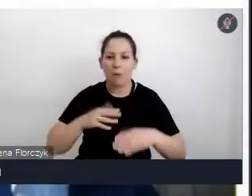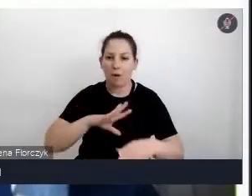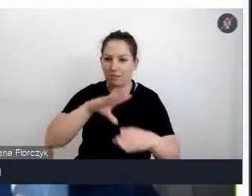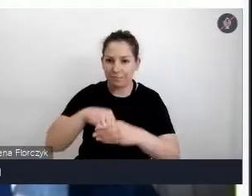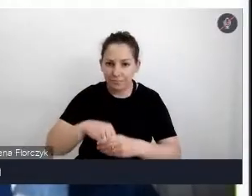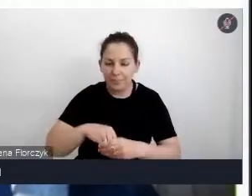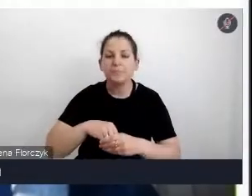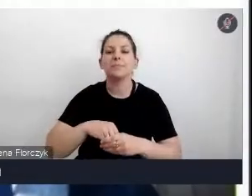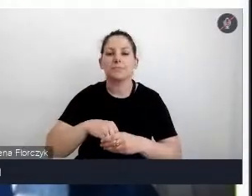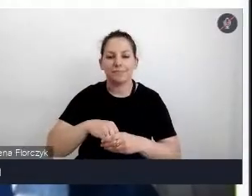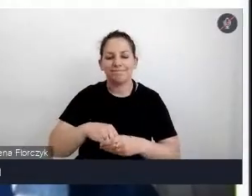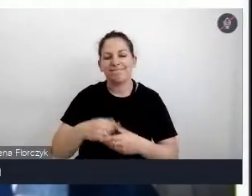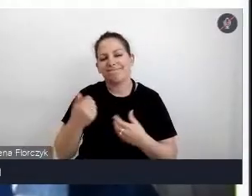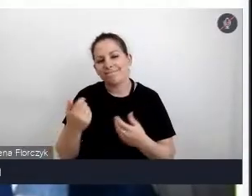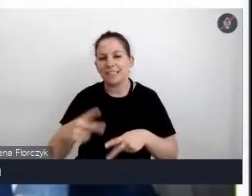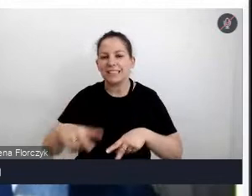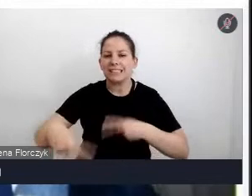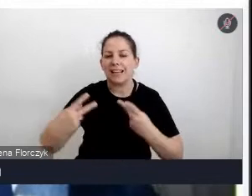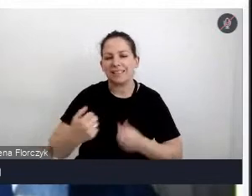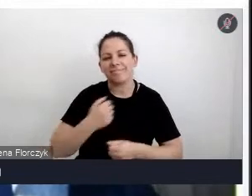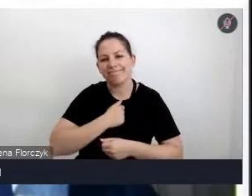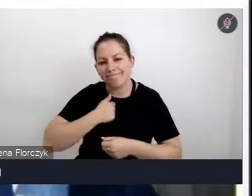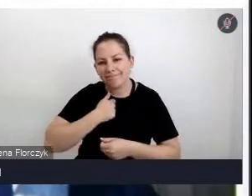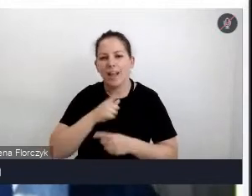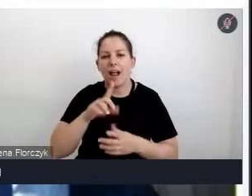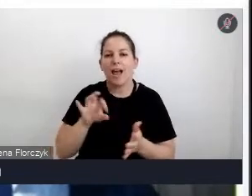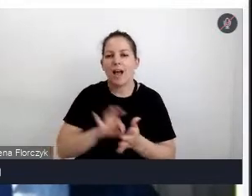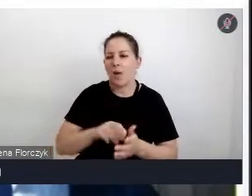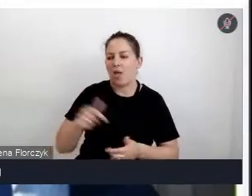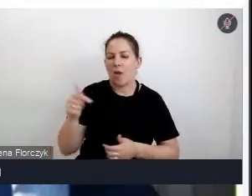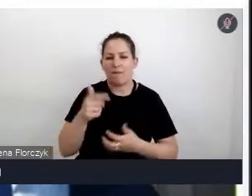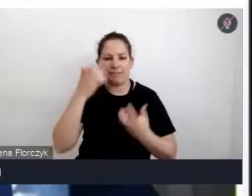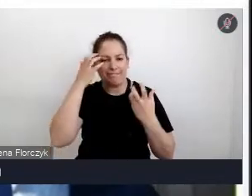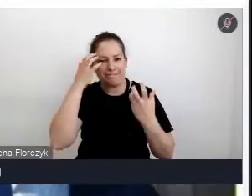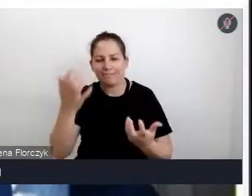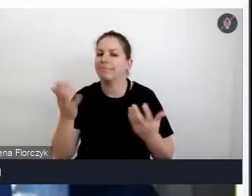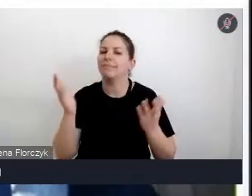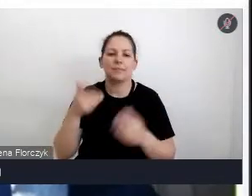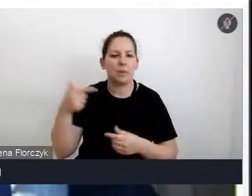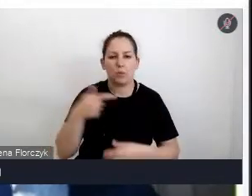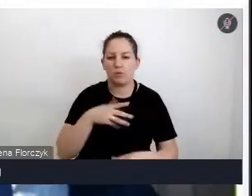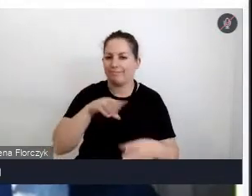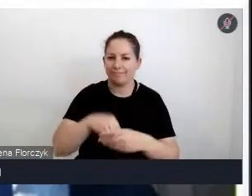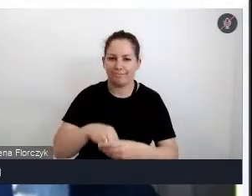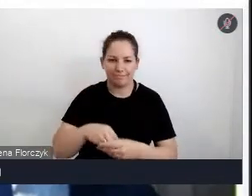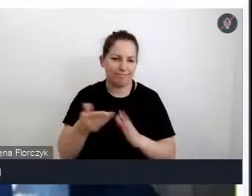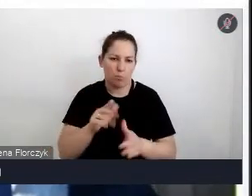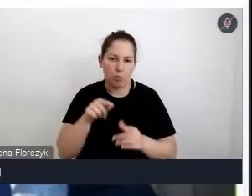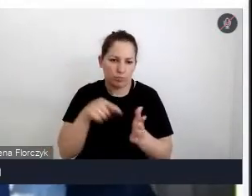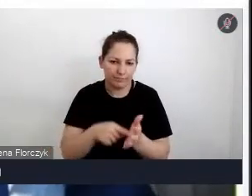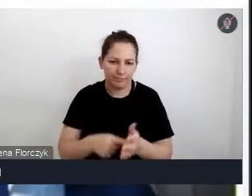Żałuję, że zdalnie, ale ze względu na obowiązki muszę uczestniczyć w ten sposób. Mam nadzieję, że przy kolejnym spotkaniu